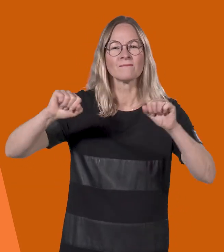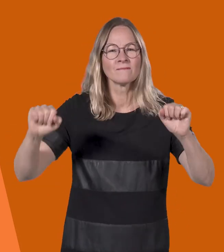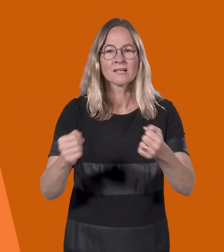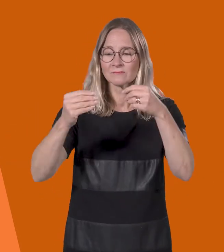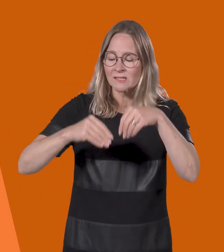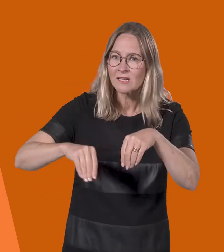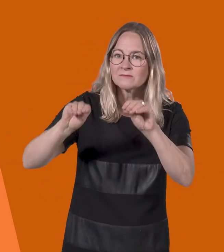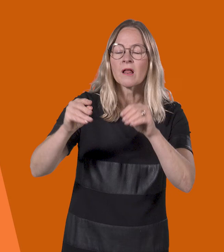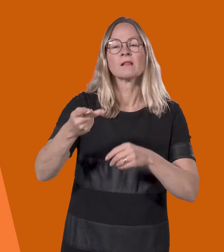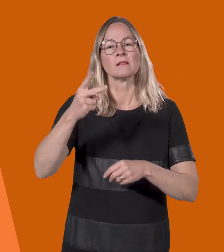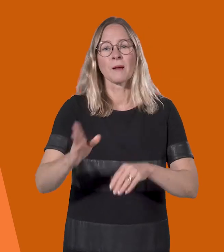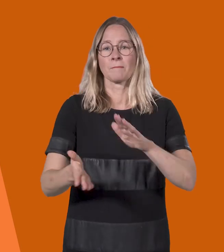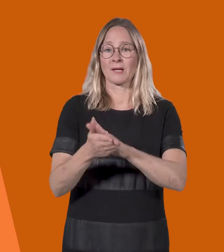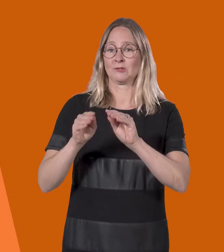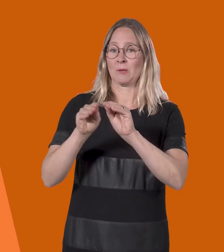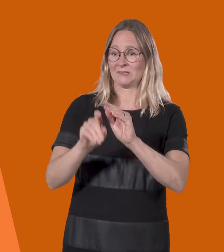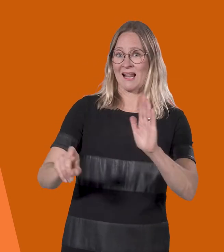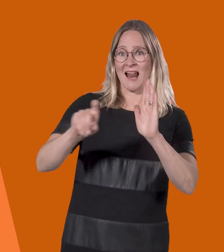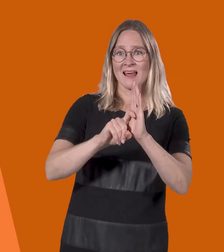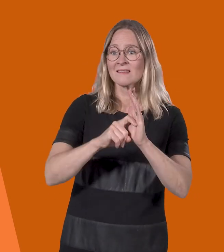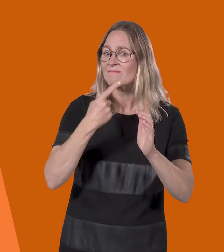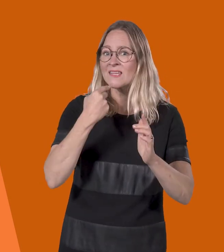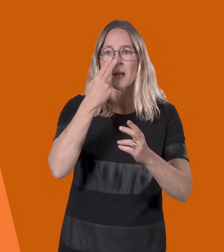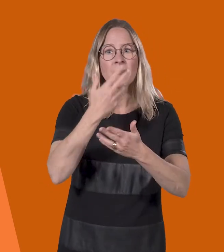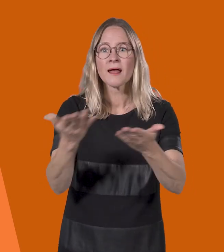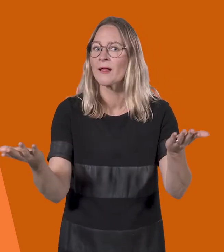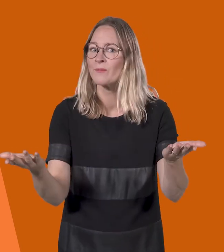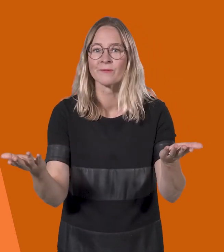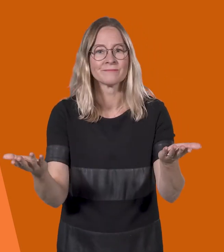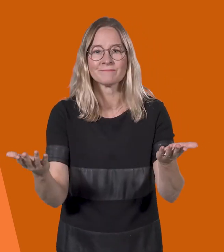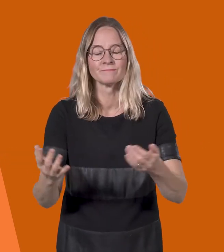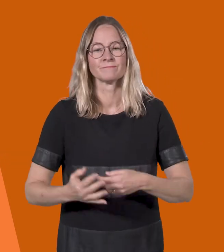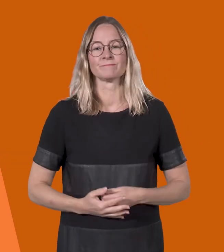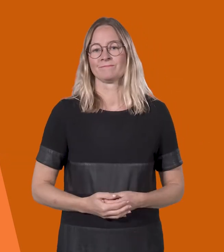eivät vielä näy varhaiskasvatus- tai perusopetuslaissa.